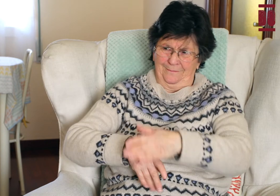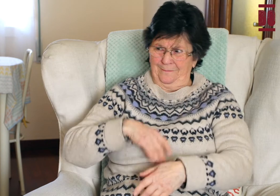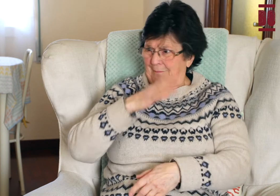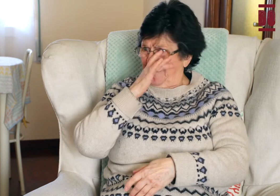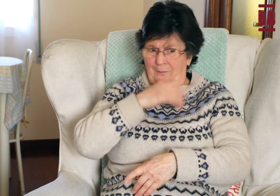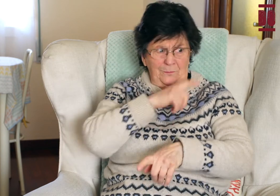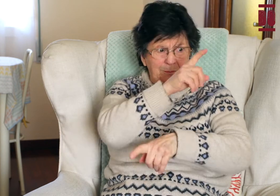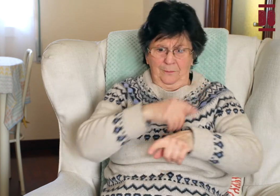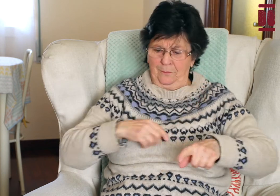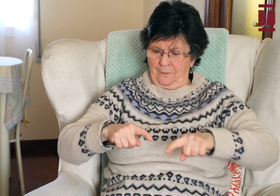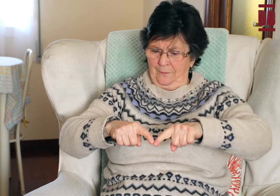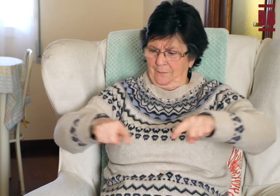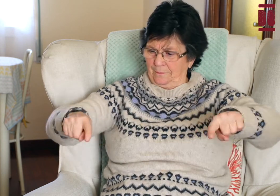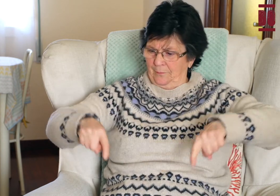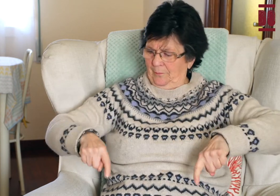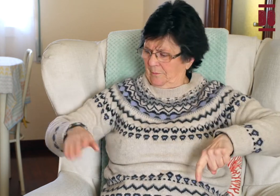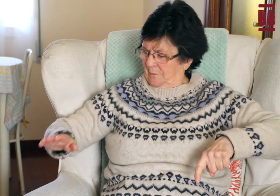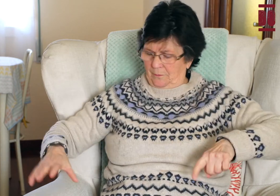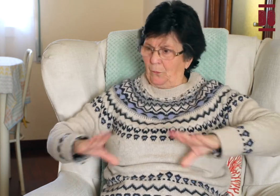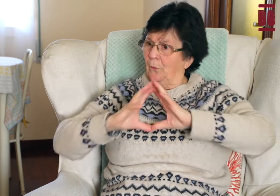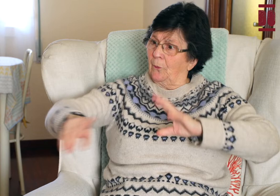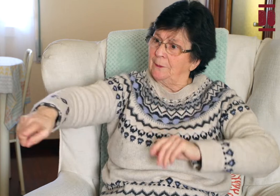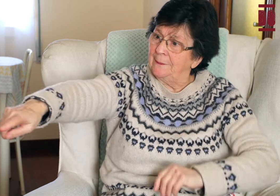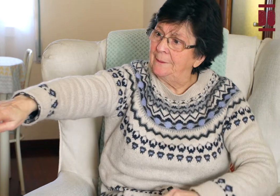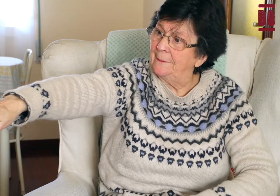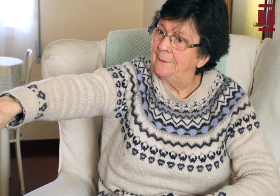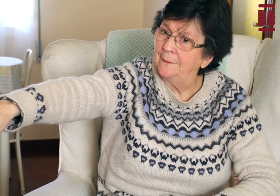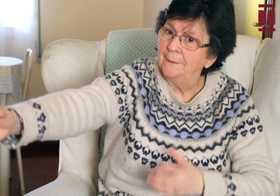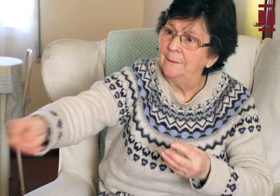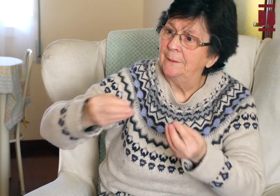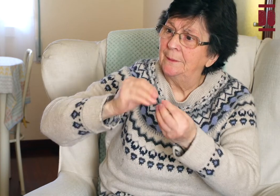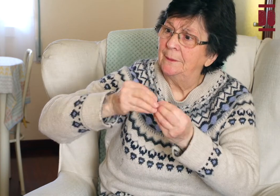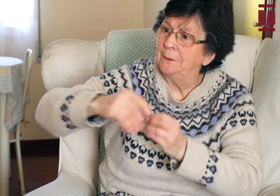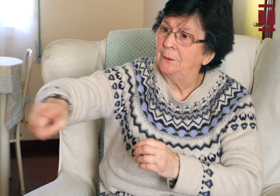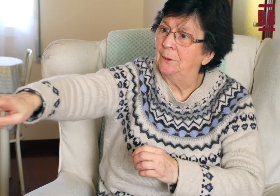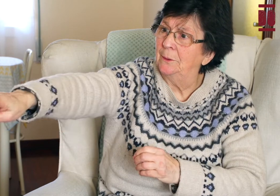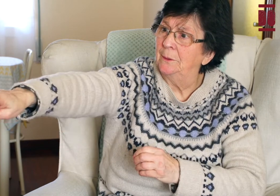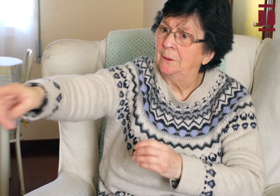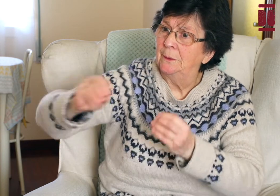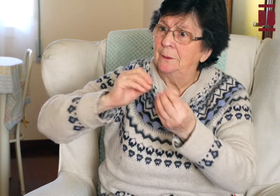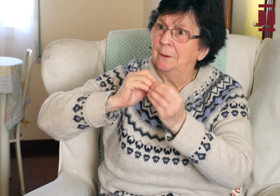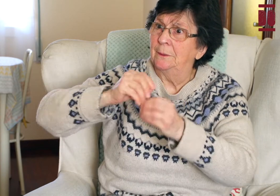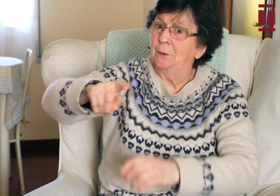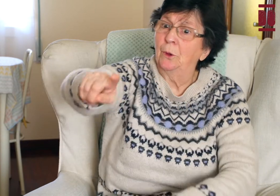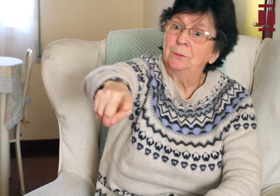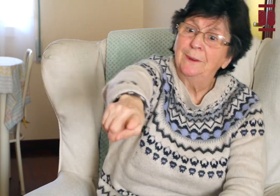Allí [SEÑALA] ahora estoy bordando en una tela así... ¡Un cojín! Mira, hice ese cojín. Ese lo hice yo y ese otro